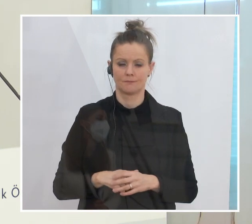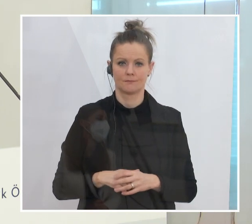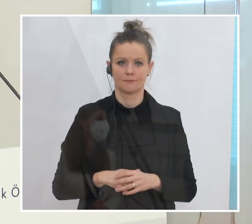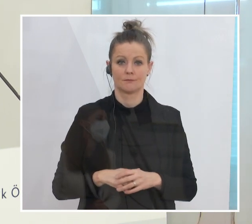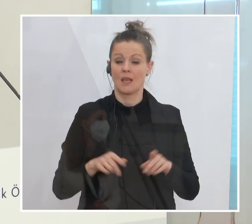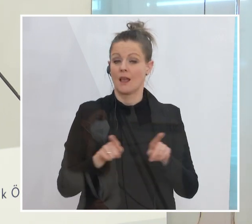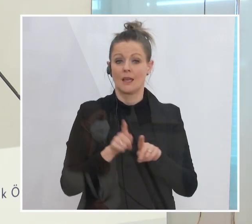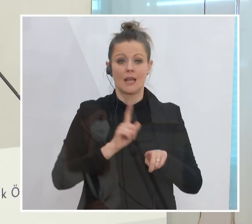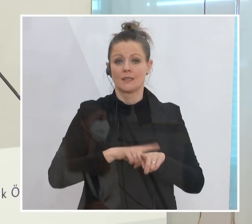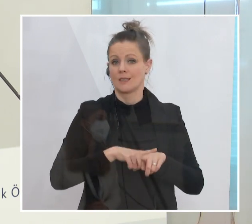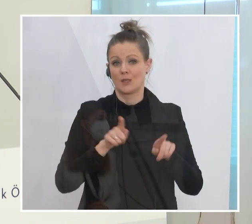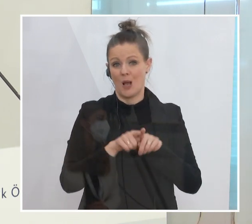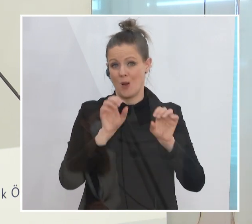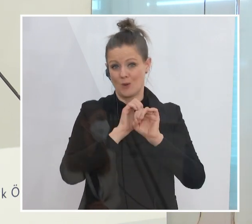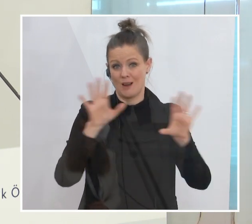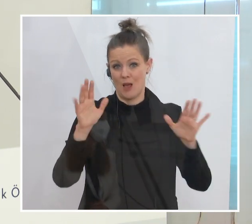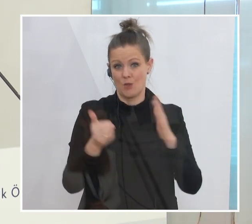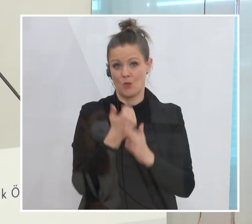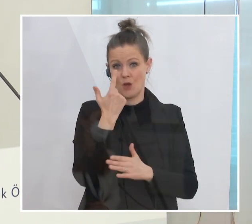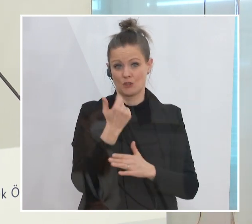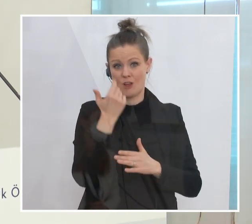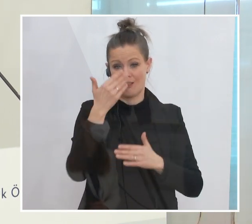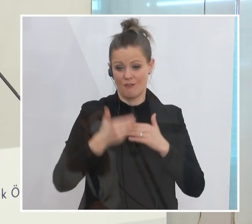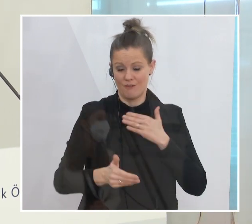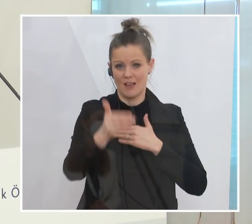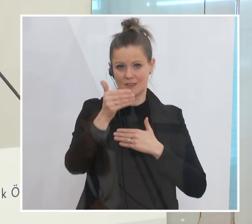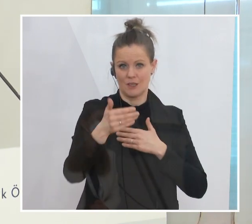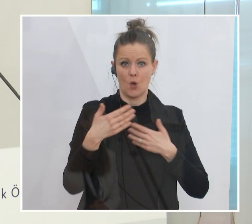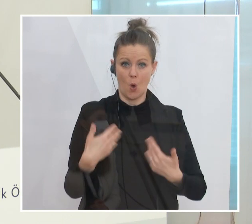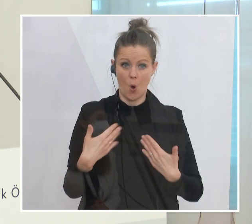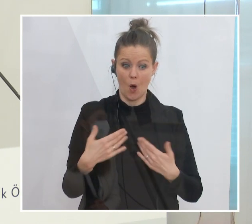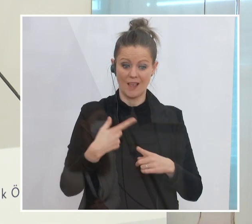dass es während der Neustartphase, die ja hoffentlich sehr bald beginnen kann,